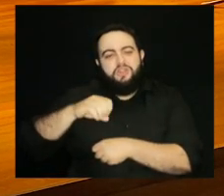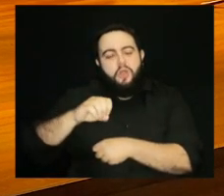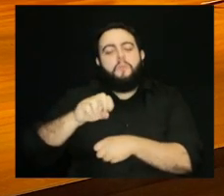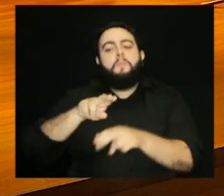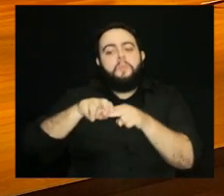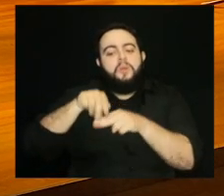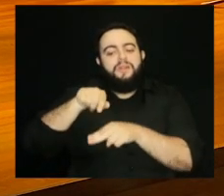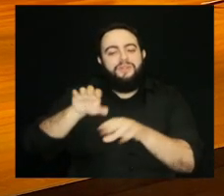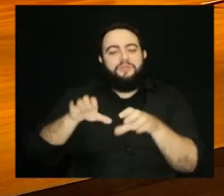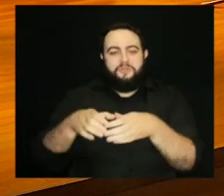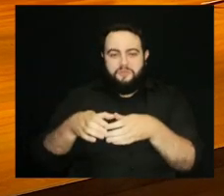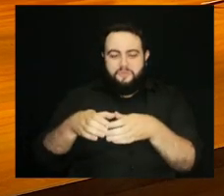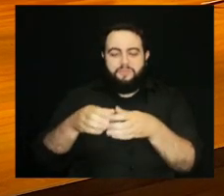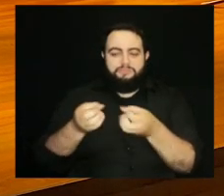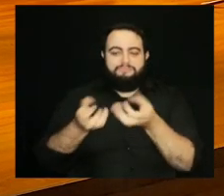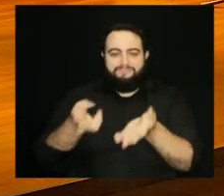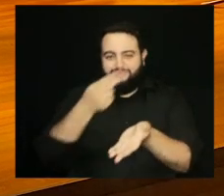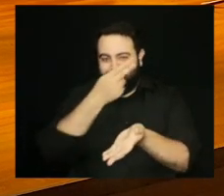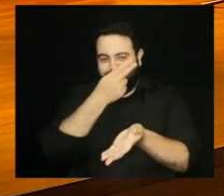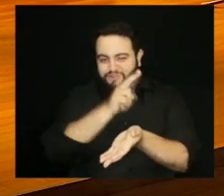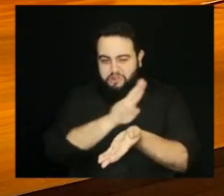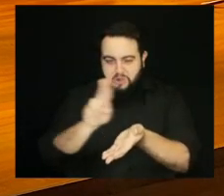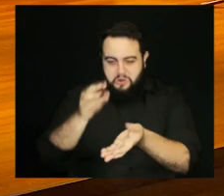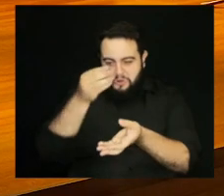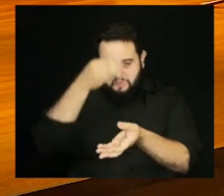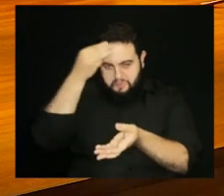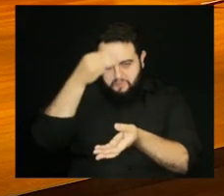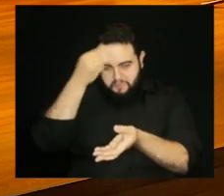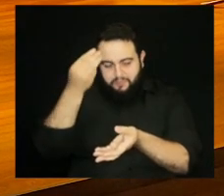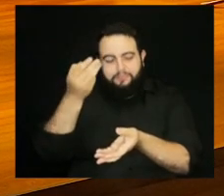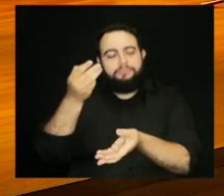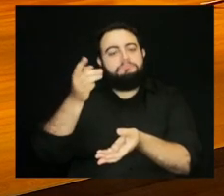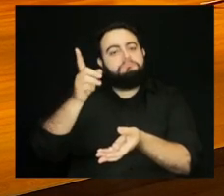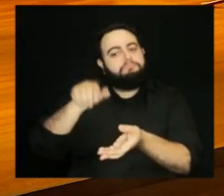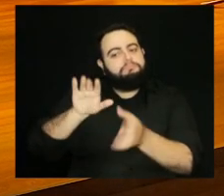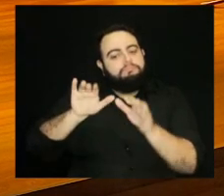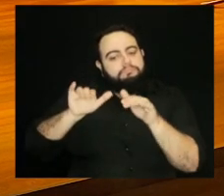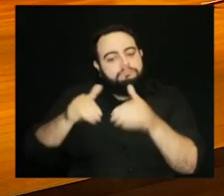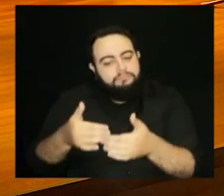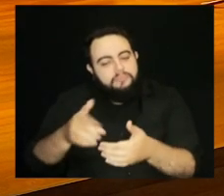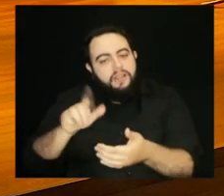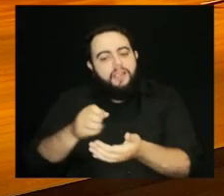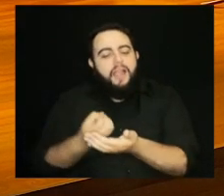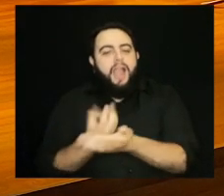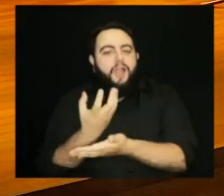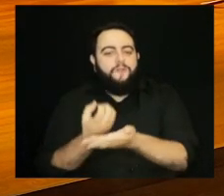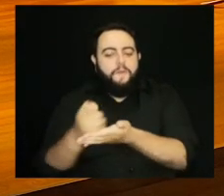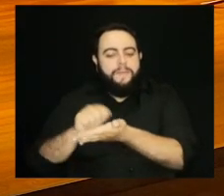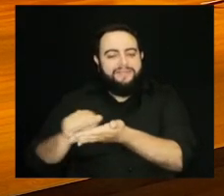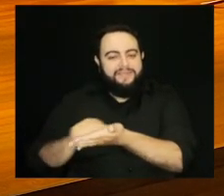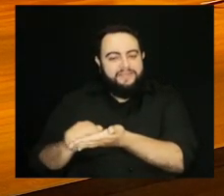O Partenon Literário se dedicava à alfabetização de adultos, a comprar cartas de alforria, a ter